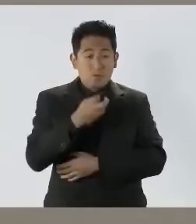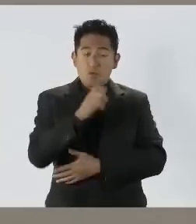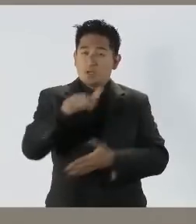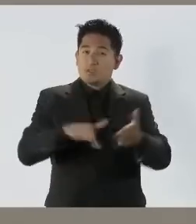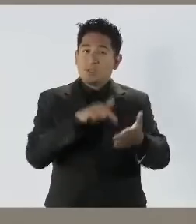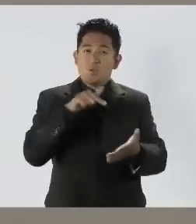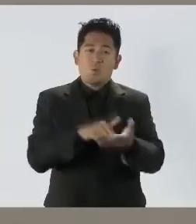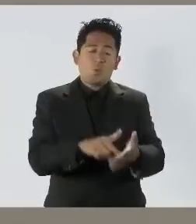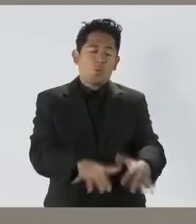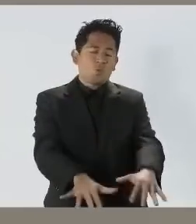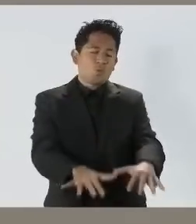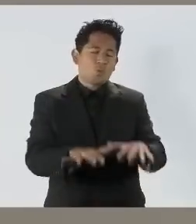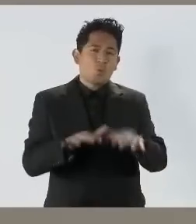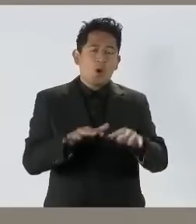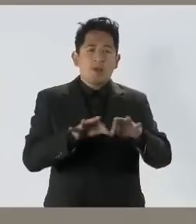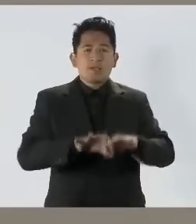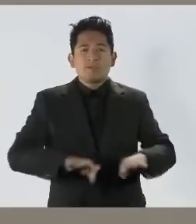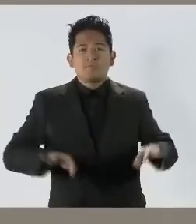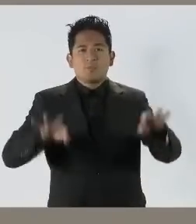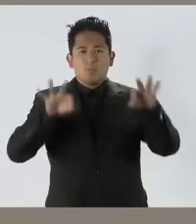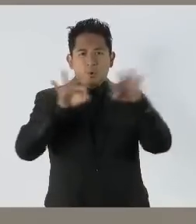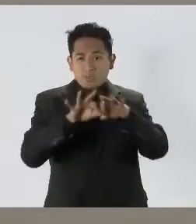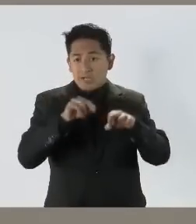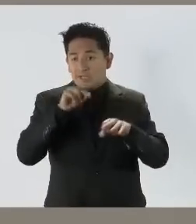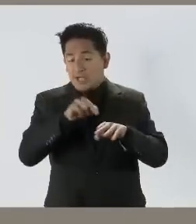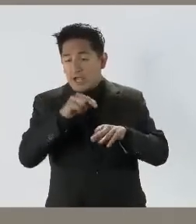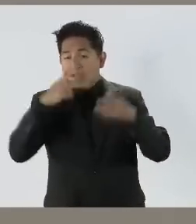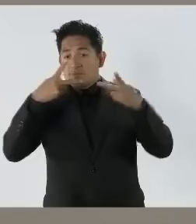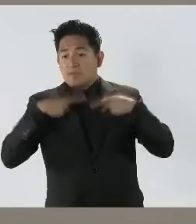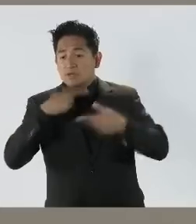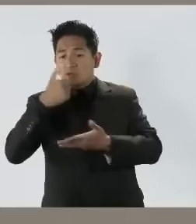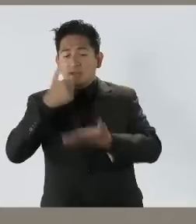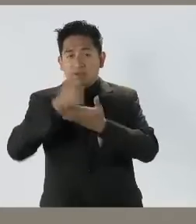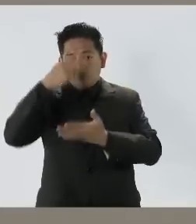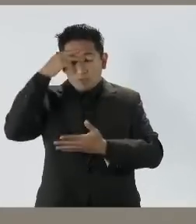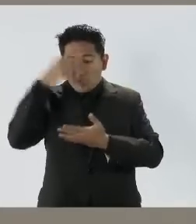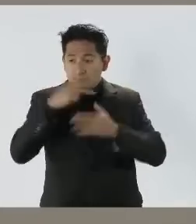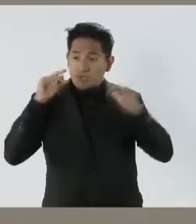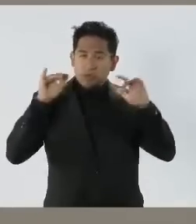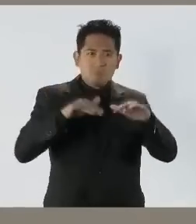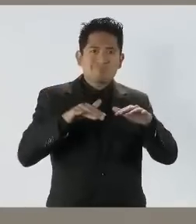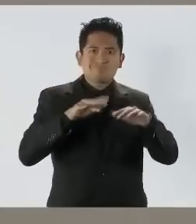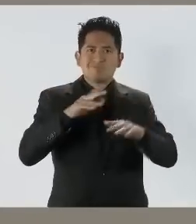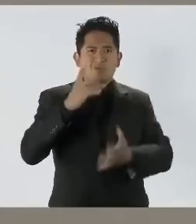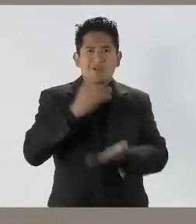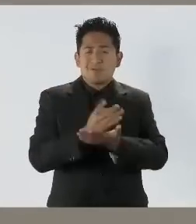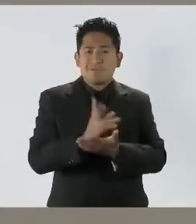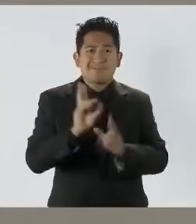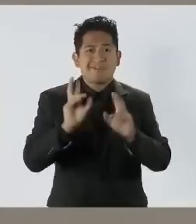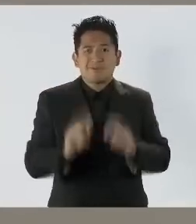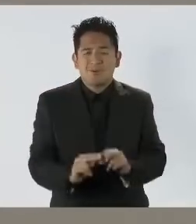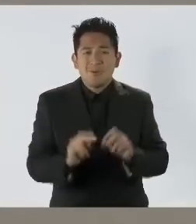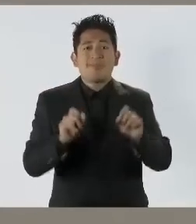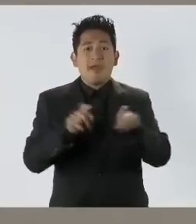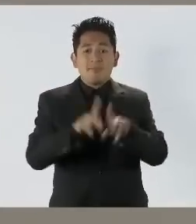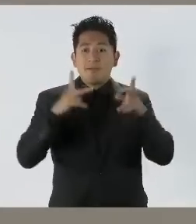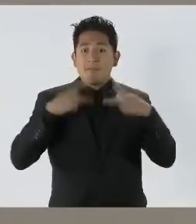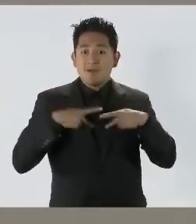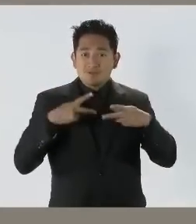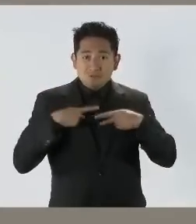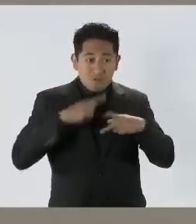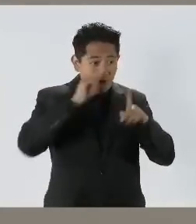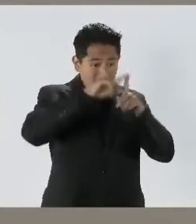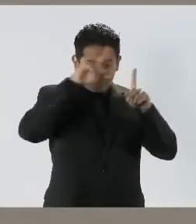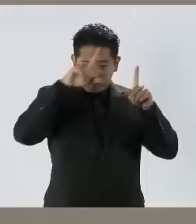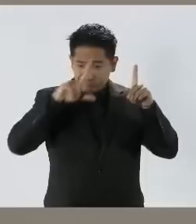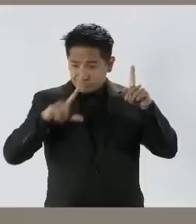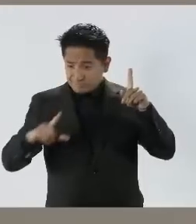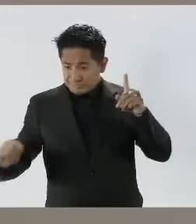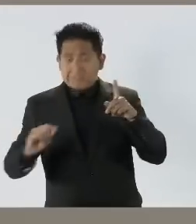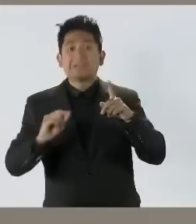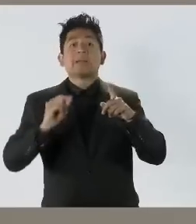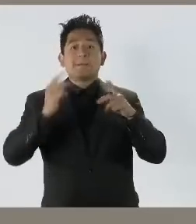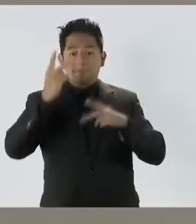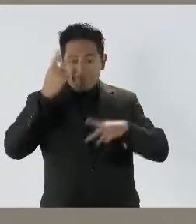los que vivimos en la ciudad sino todo el país Así que vamos a garantizar más seguridad Vamos